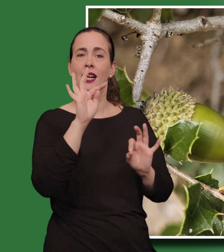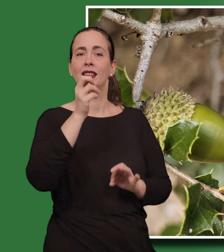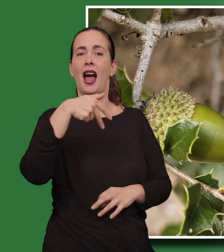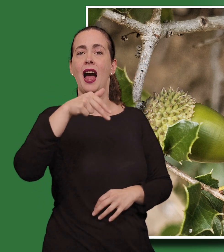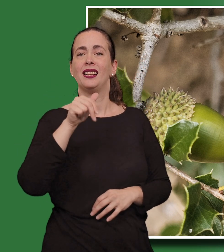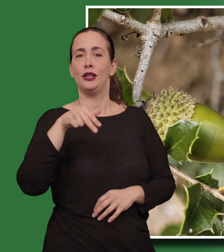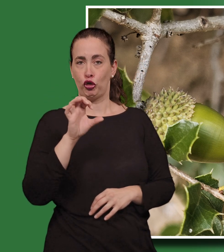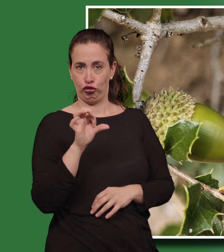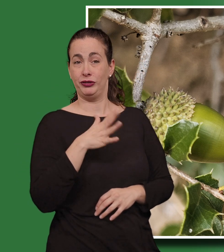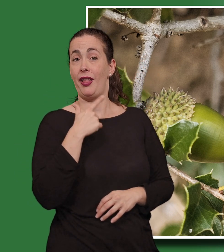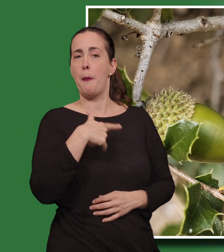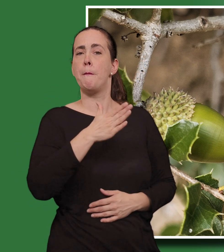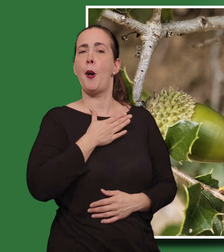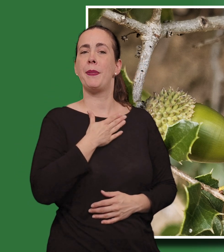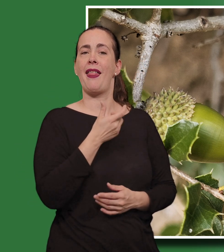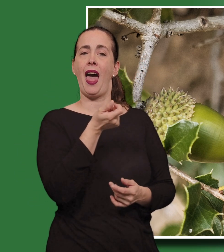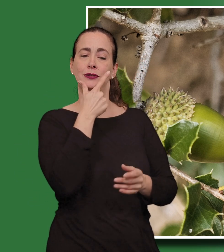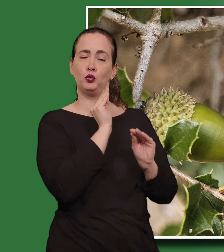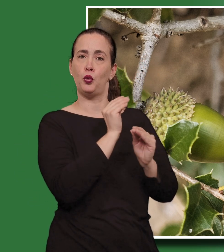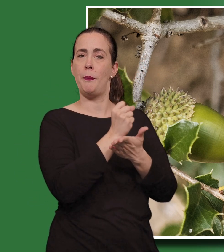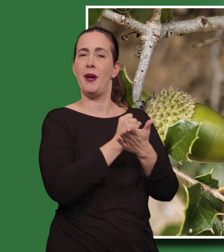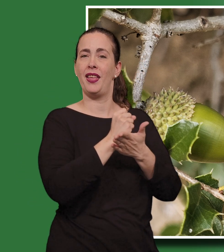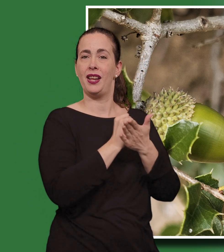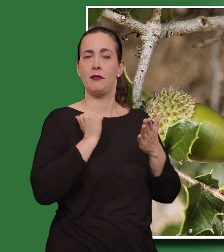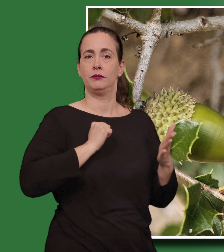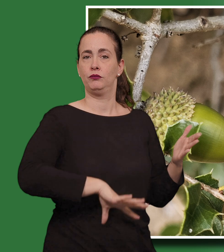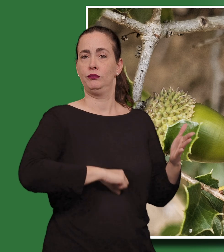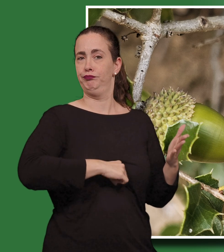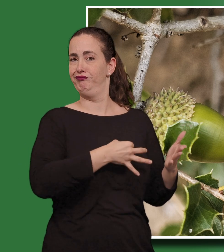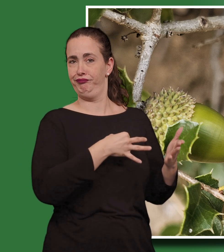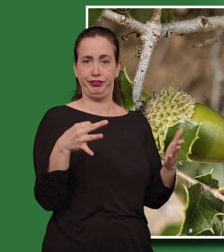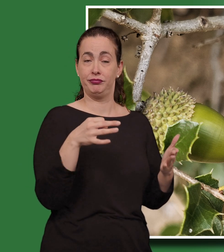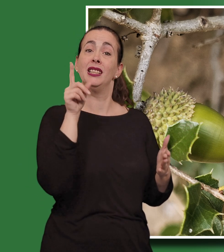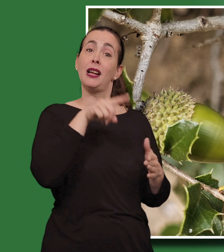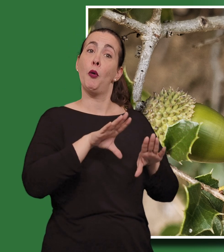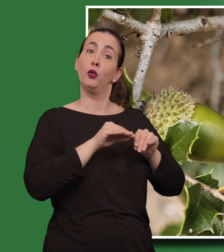Finalment, l'escorça, rica en tanins, té propietats medicinals astringents,